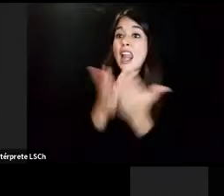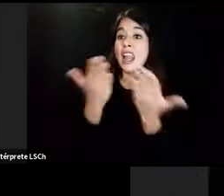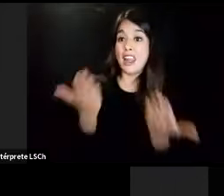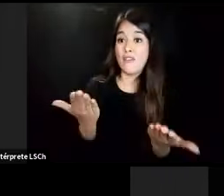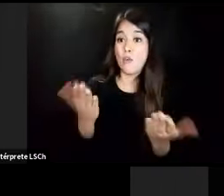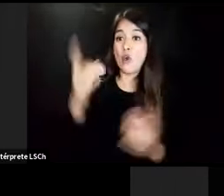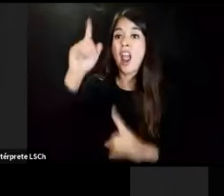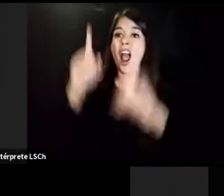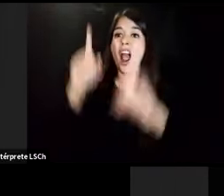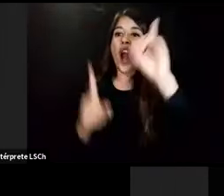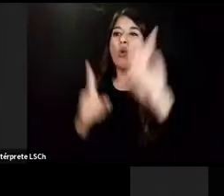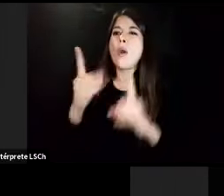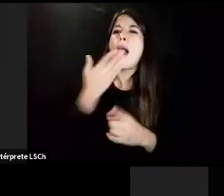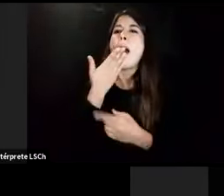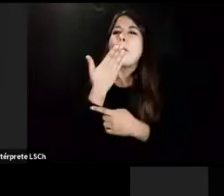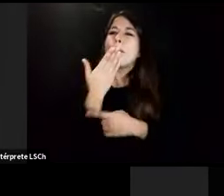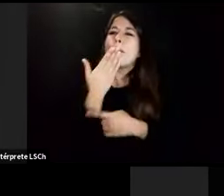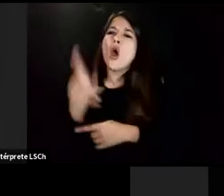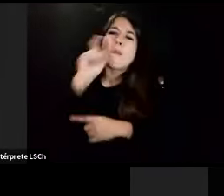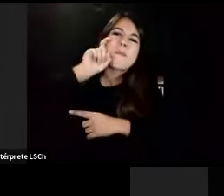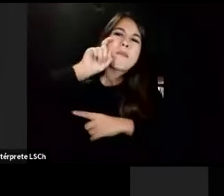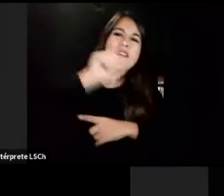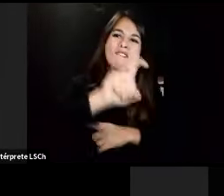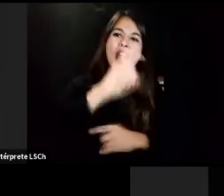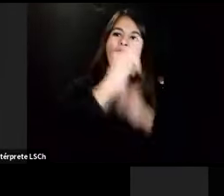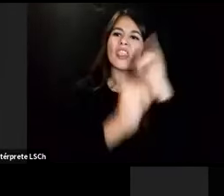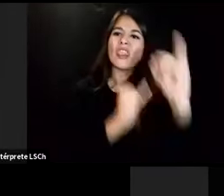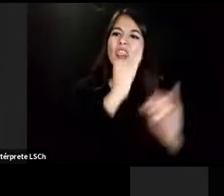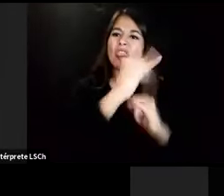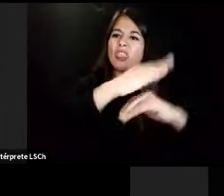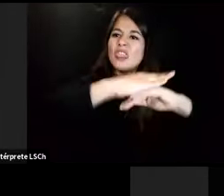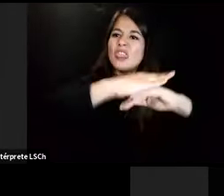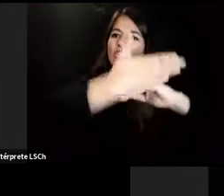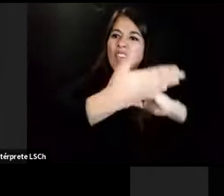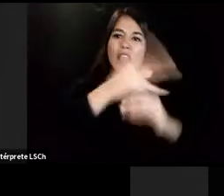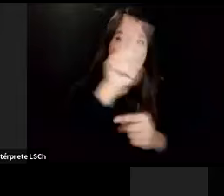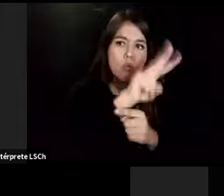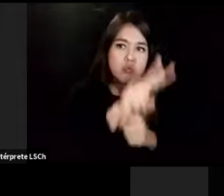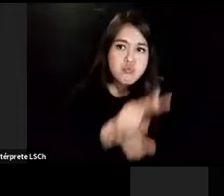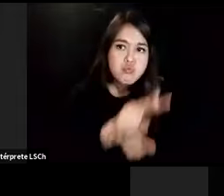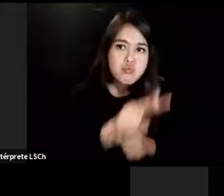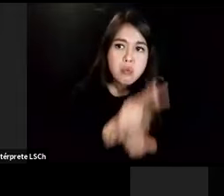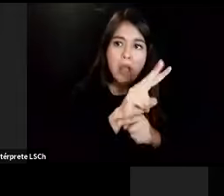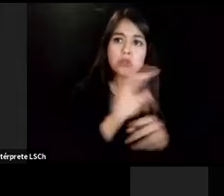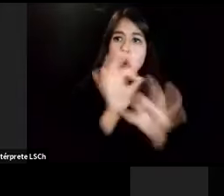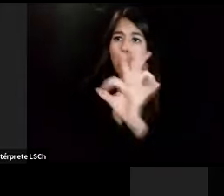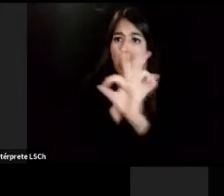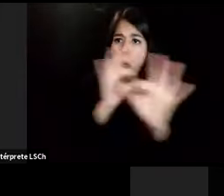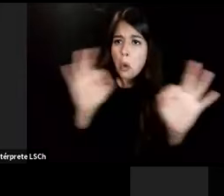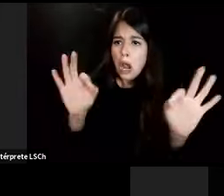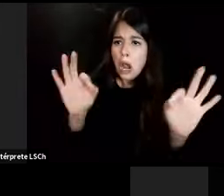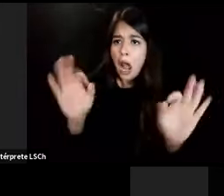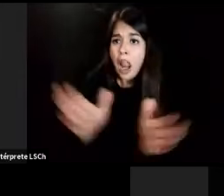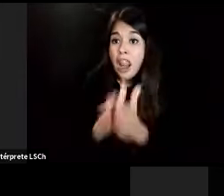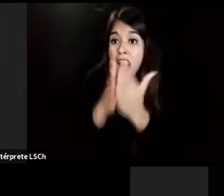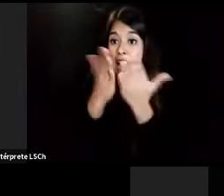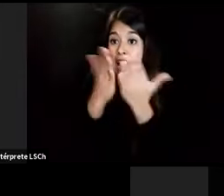preferir leer en digital. Y la verdad es que eso nunca se dió. El libro electrónico de hecho va bajando